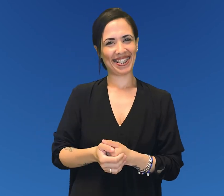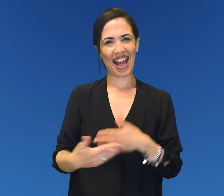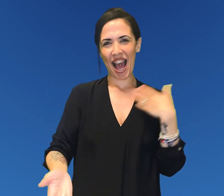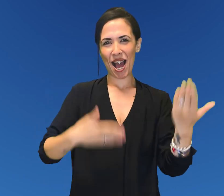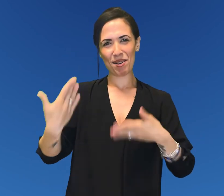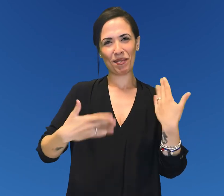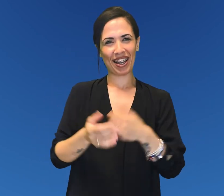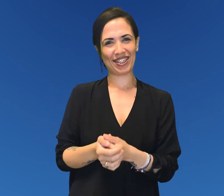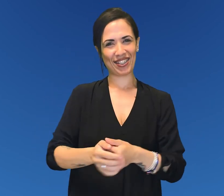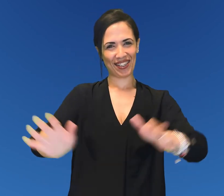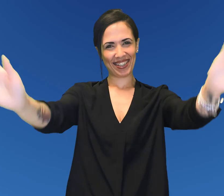A presto!